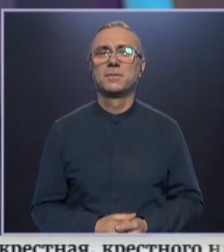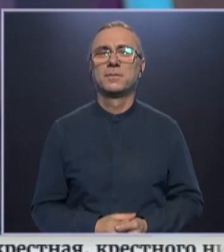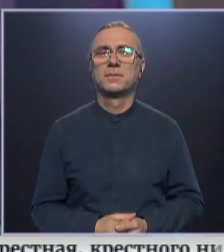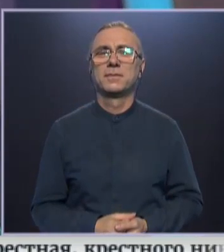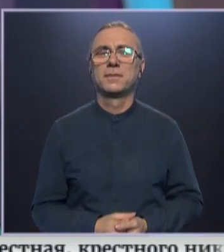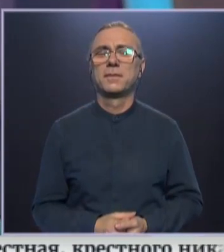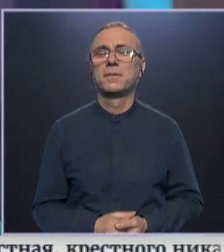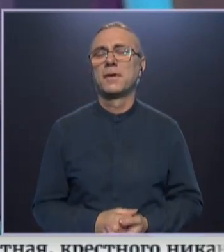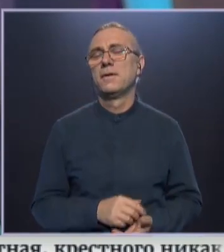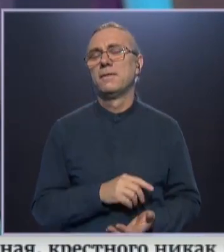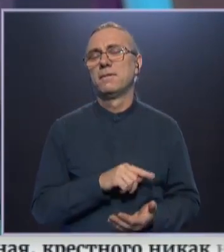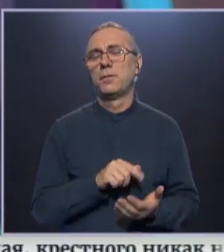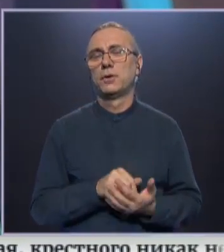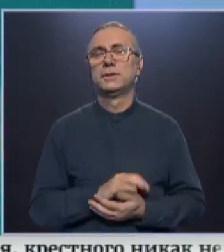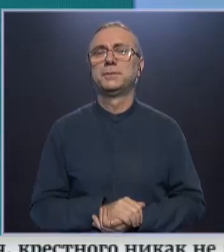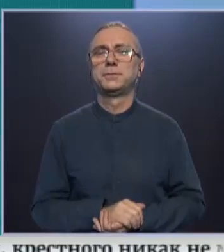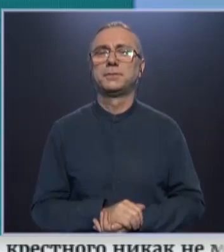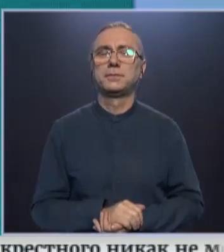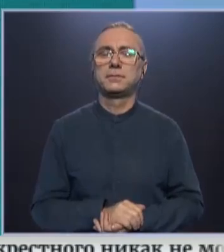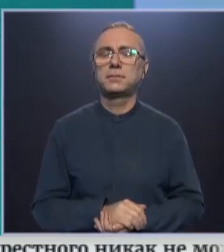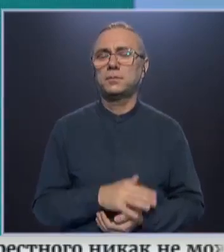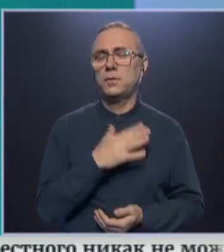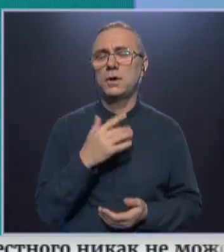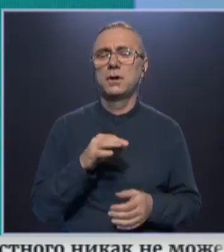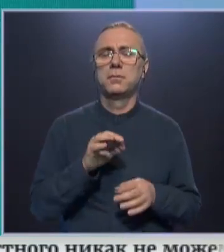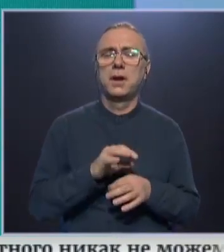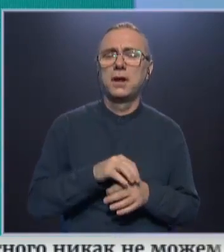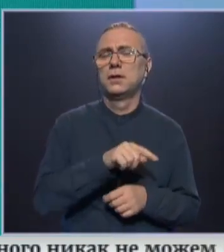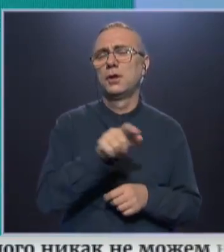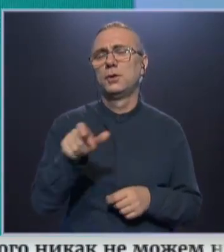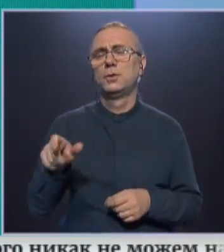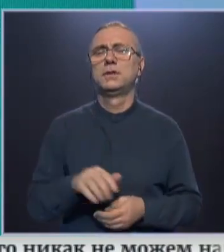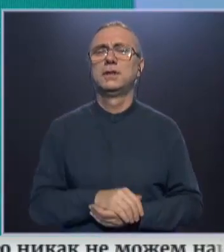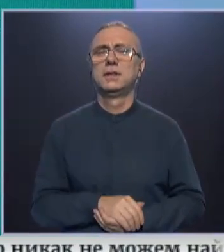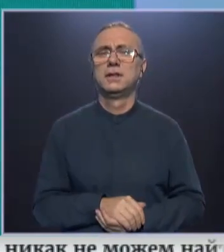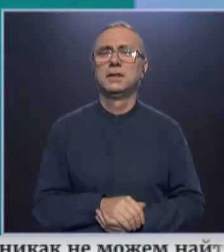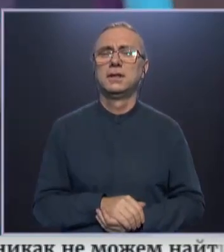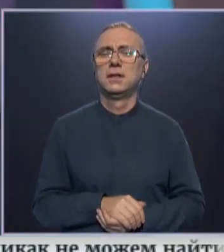болезненное куча народ лежит с температурой диагноз мы не называем естественно но тем не менее люди болеют